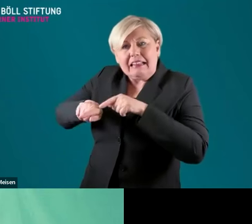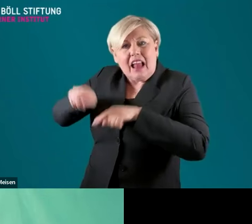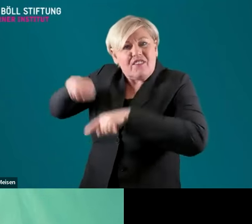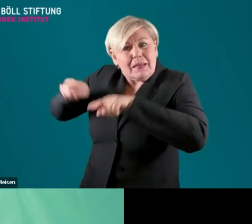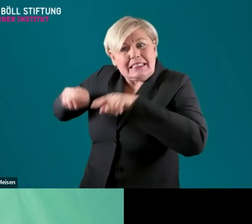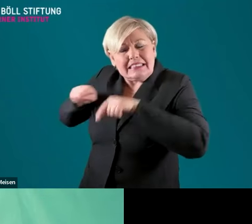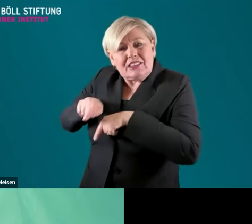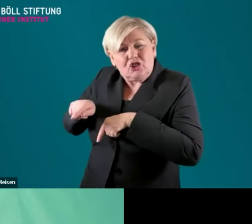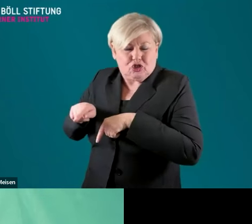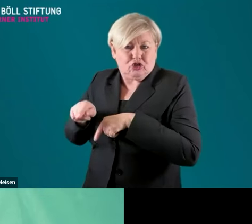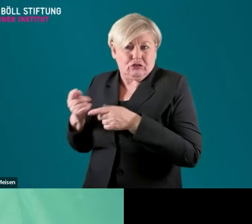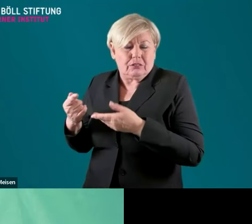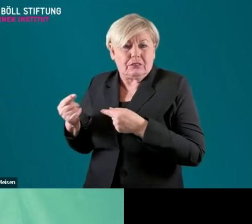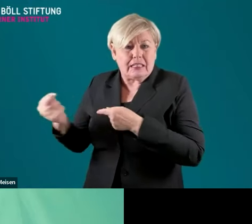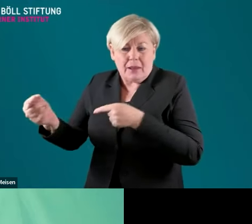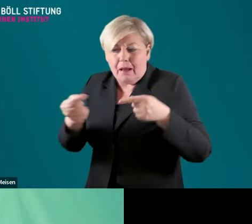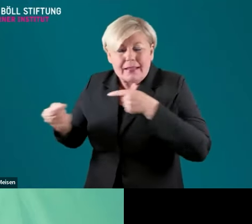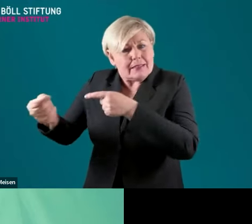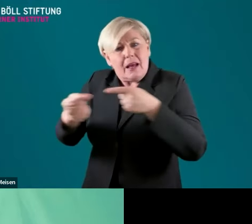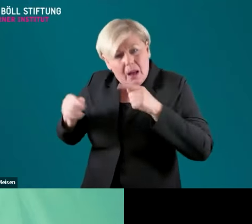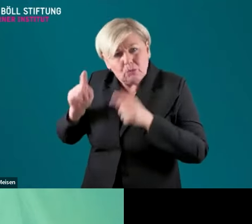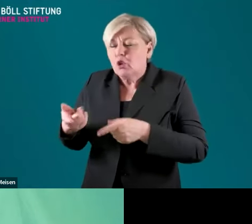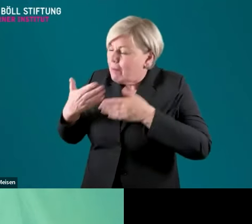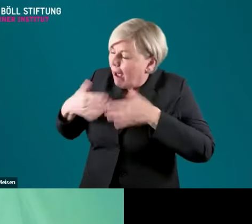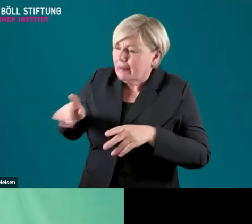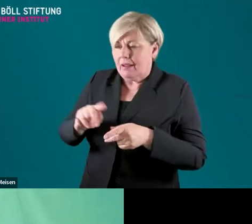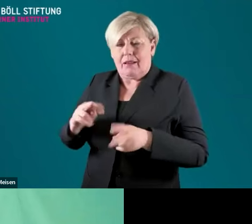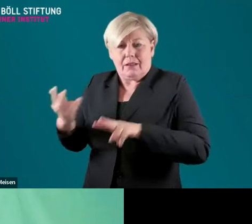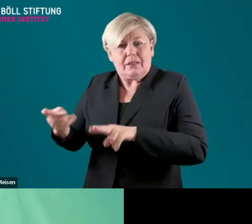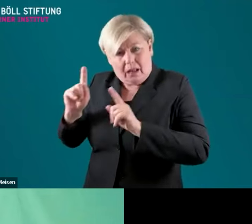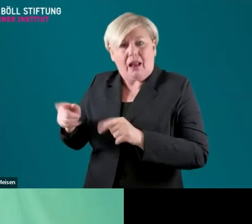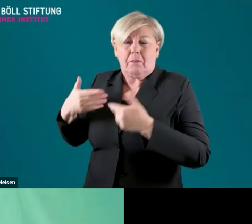die man, glaube ich, an einer anderen Stelle, noch etwas intensiver führen kann und sollte.